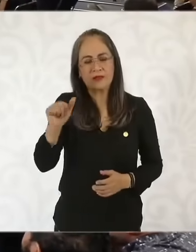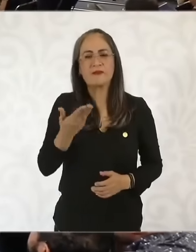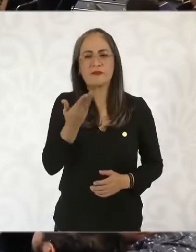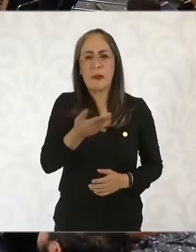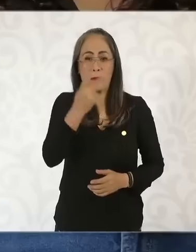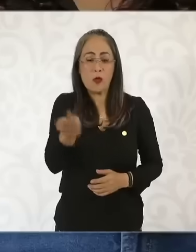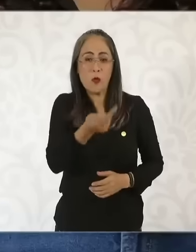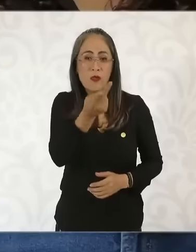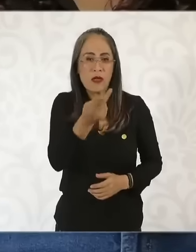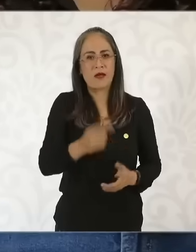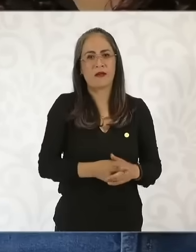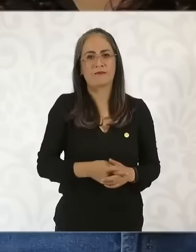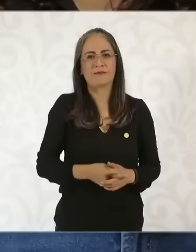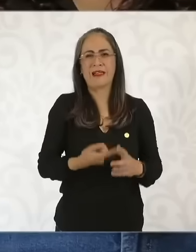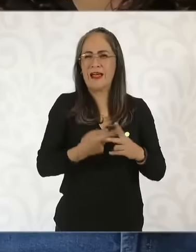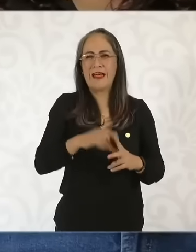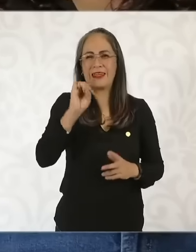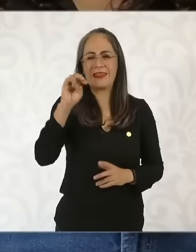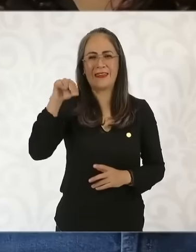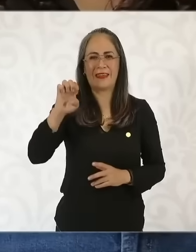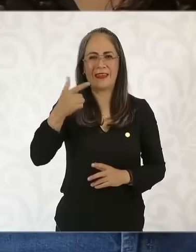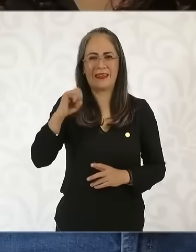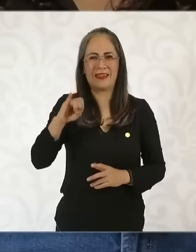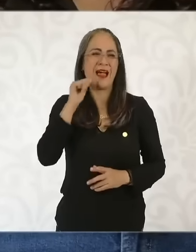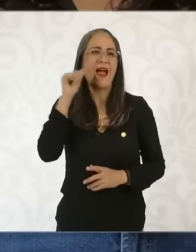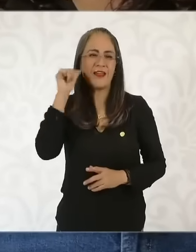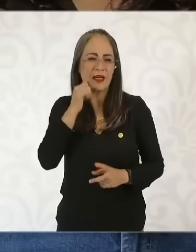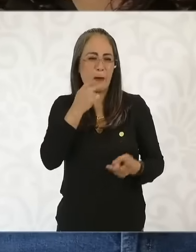esta encuesta, de las encuestas de ayer del INEJI, un dato importante que es el tema de